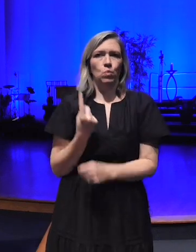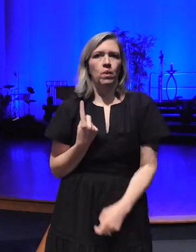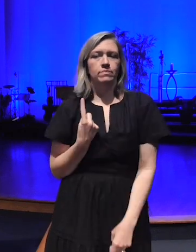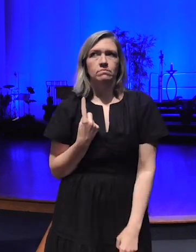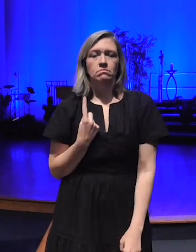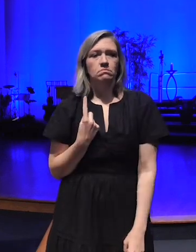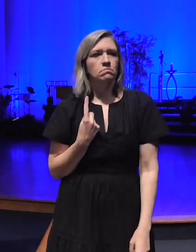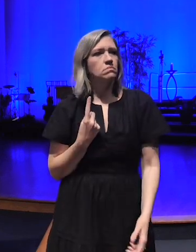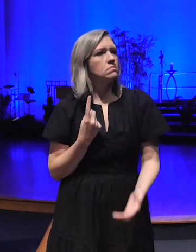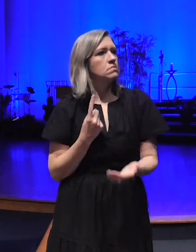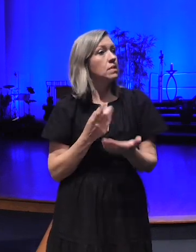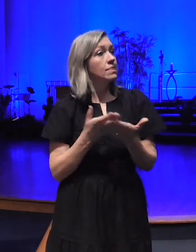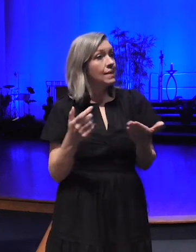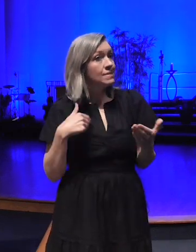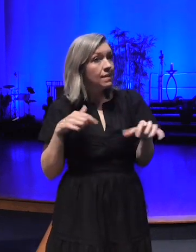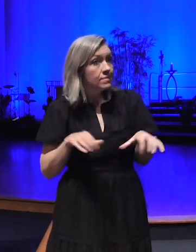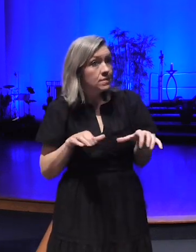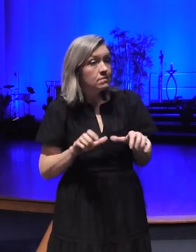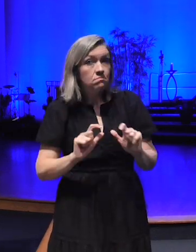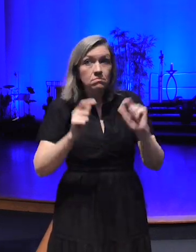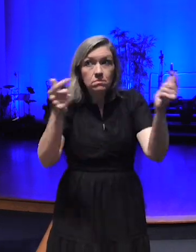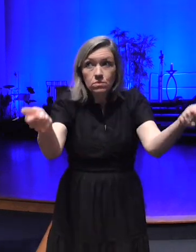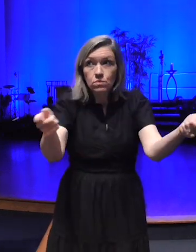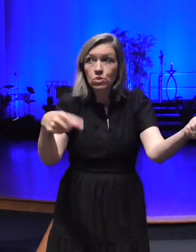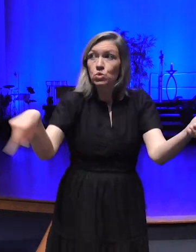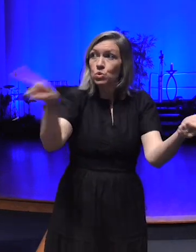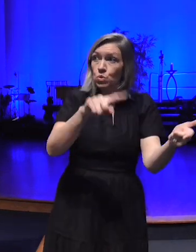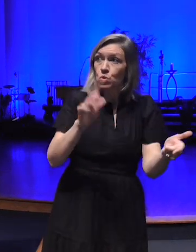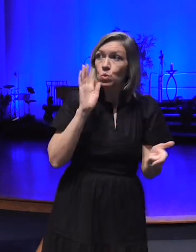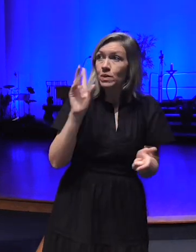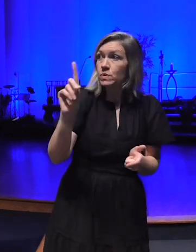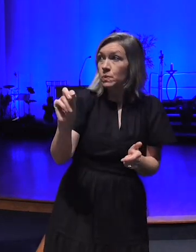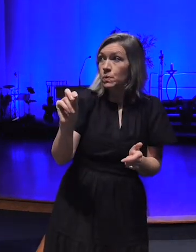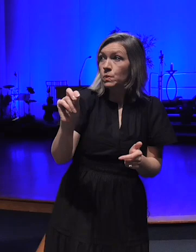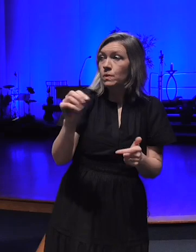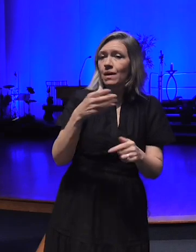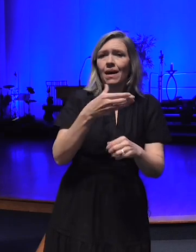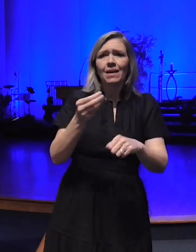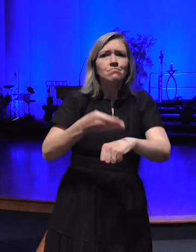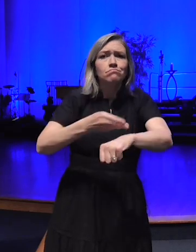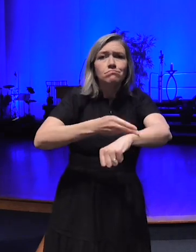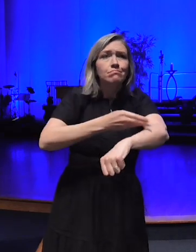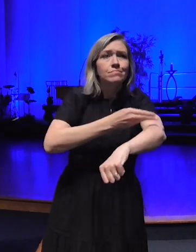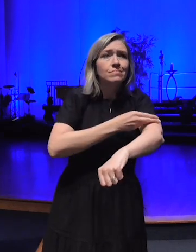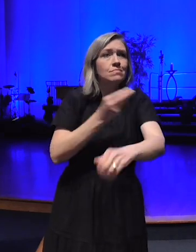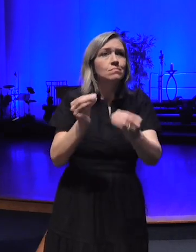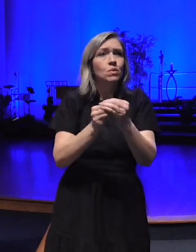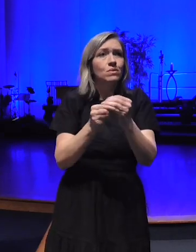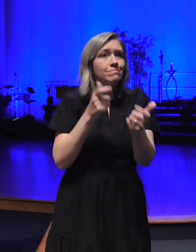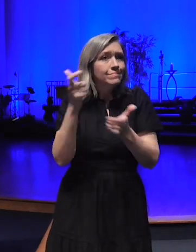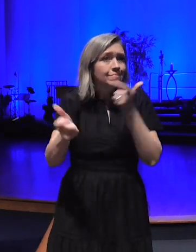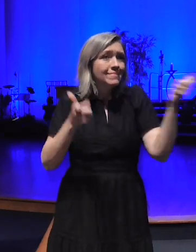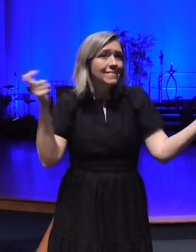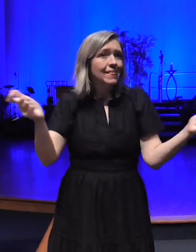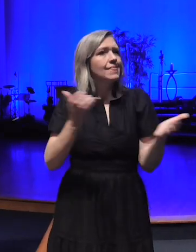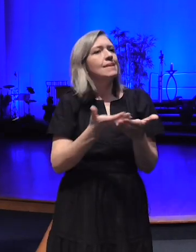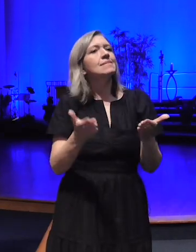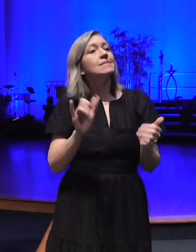hecho, tú las harás y cosas más grandes harás, por eso Pablo más tarde diría Cristo en